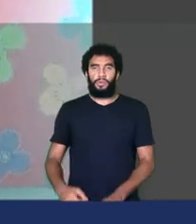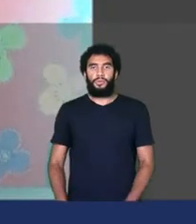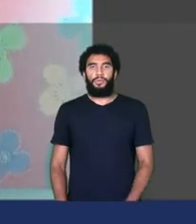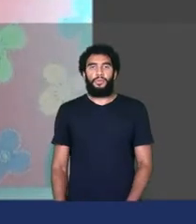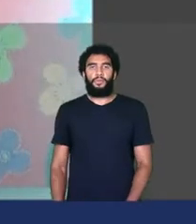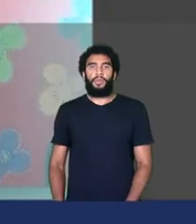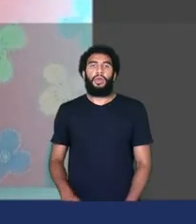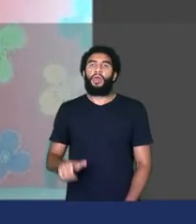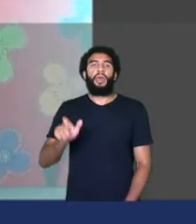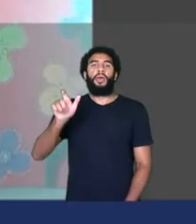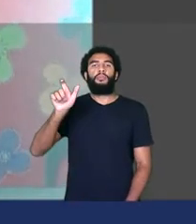VISTA ECONÔMICO E PRINCIPALMENTE SOCIAL. E ESSA